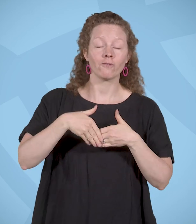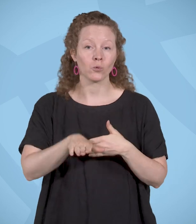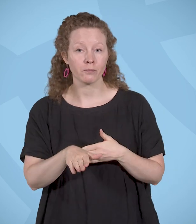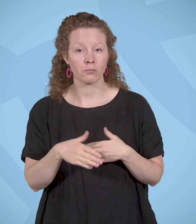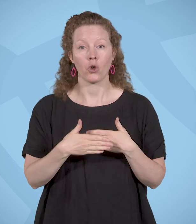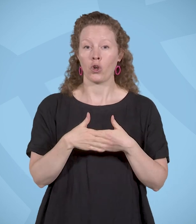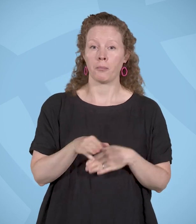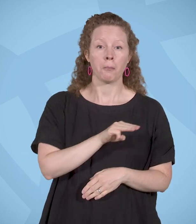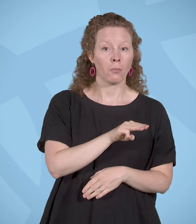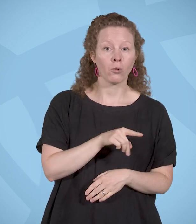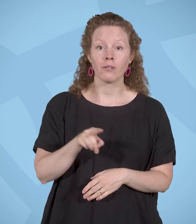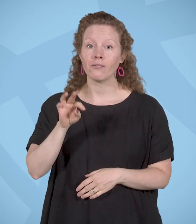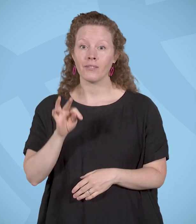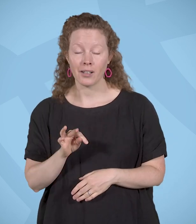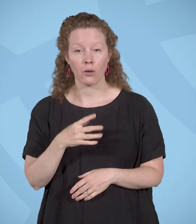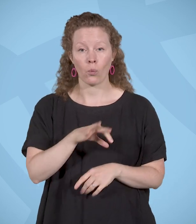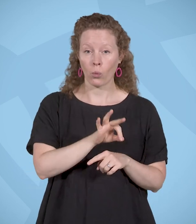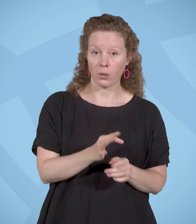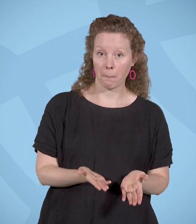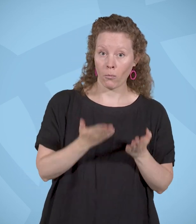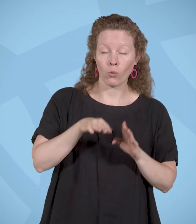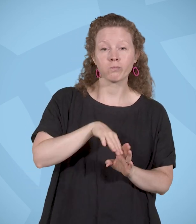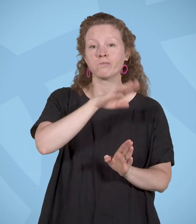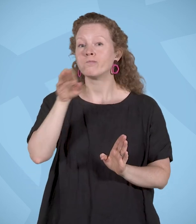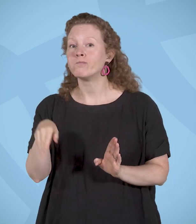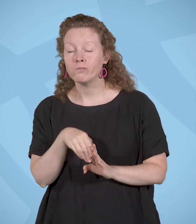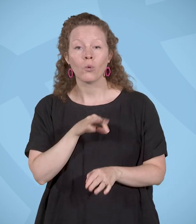Under 2024 är tjänsten planerad att vara öppen -